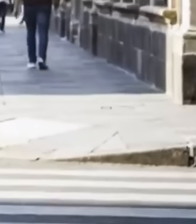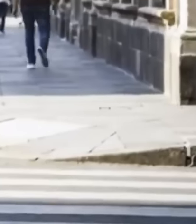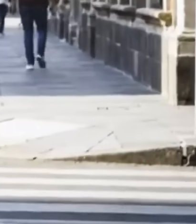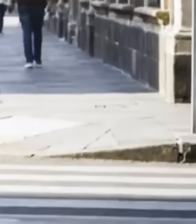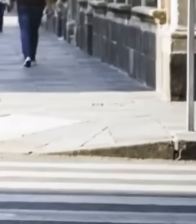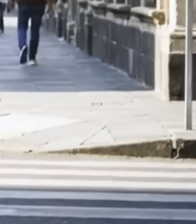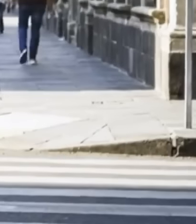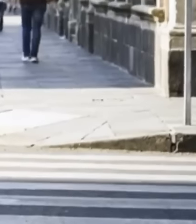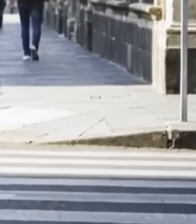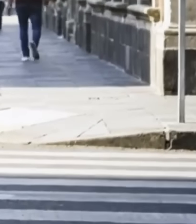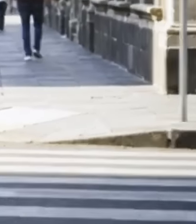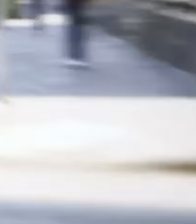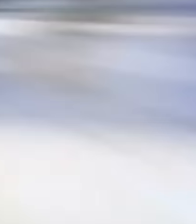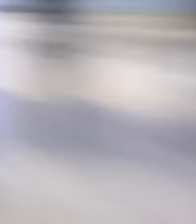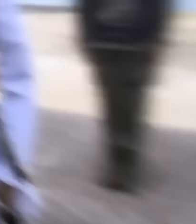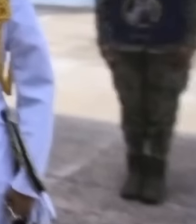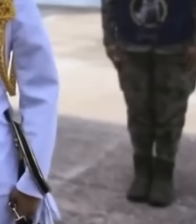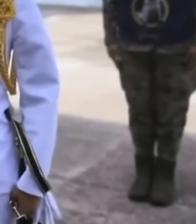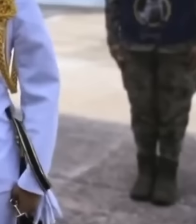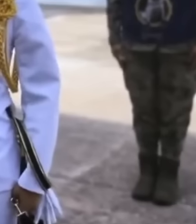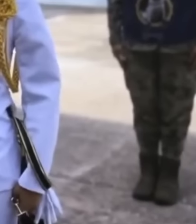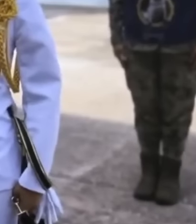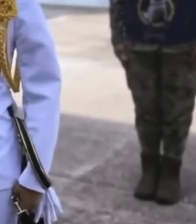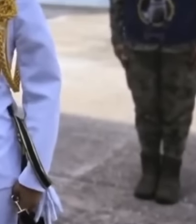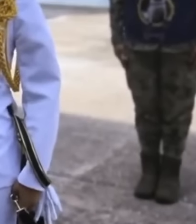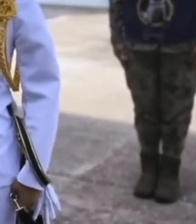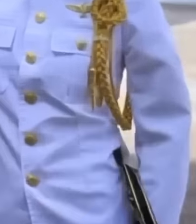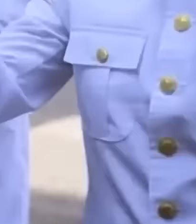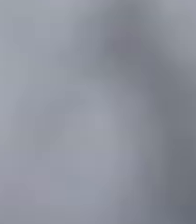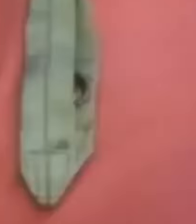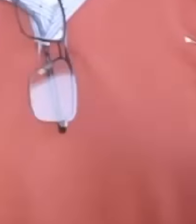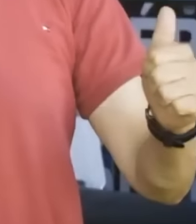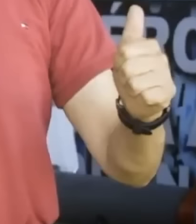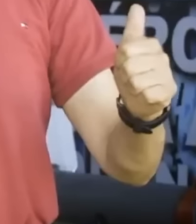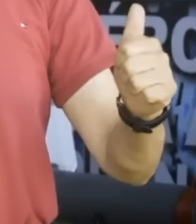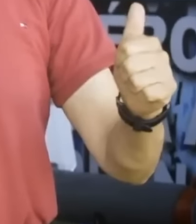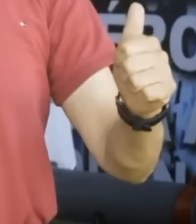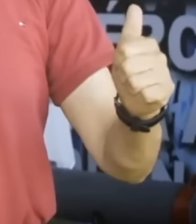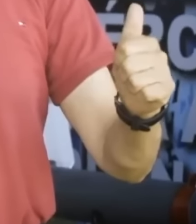preservar la paz y continuar construyendo un mejor México para todas y todos.